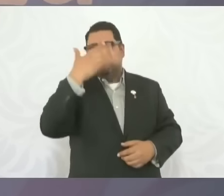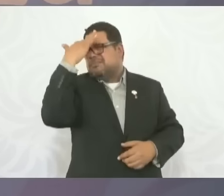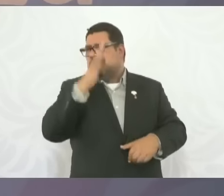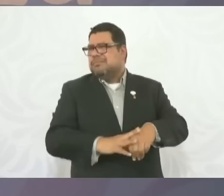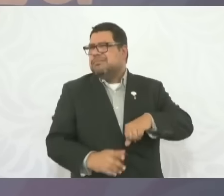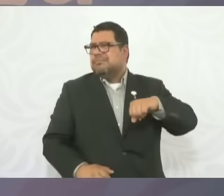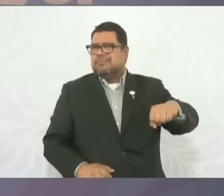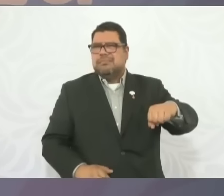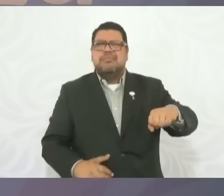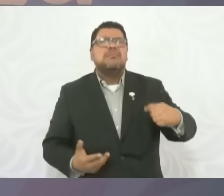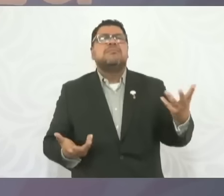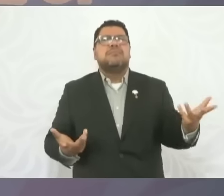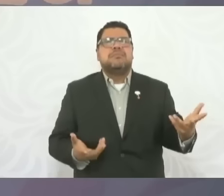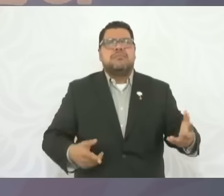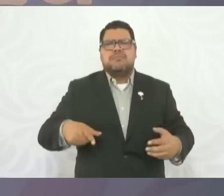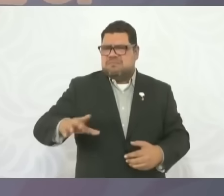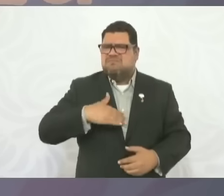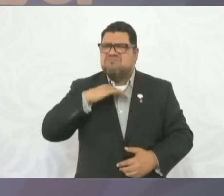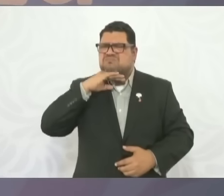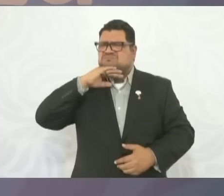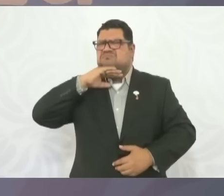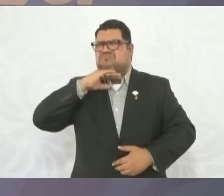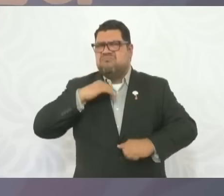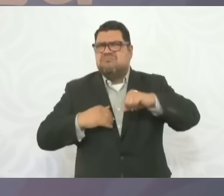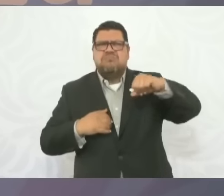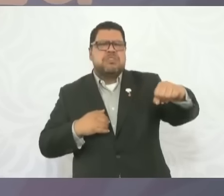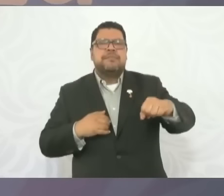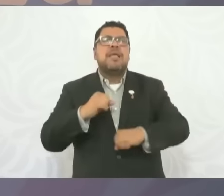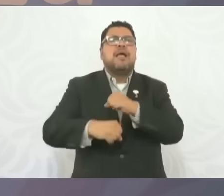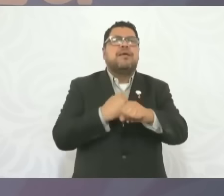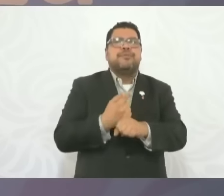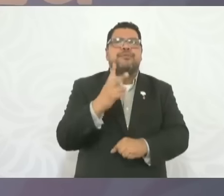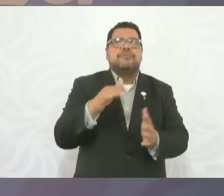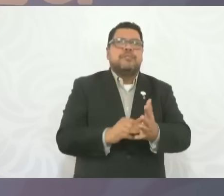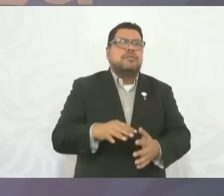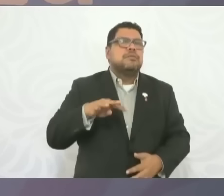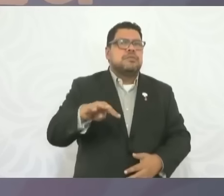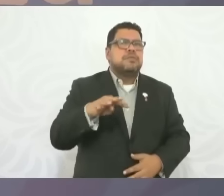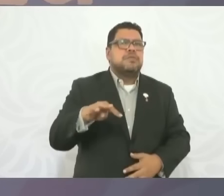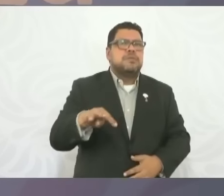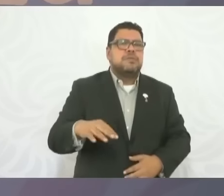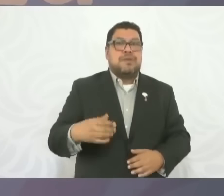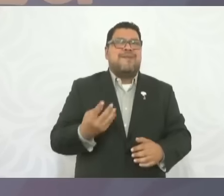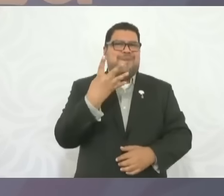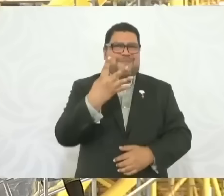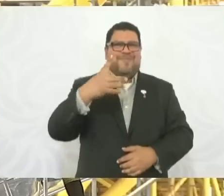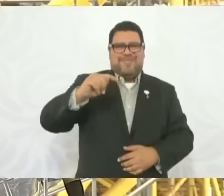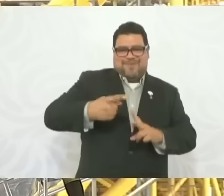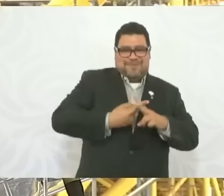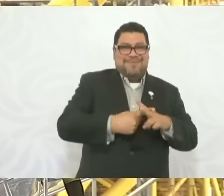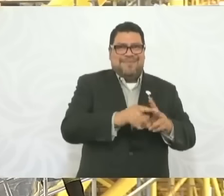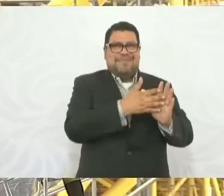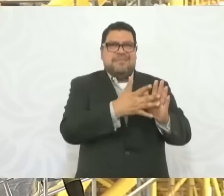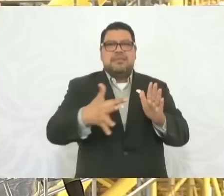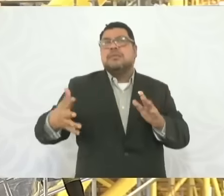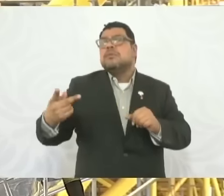México tiene dignidad. En 2019, con el inicio de la cuarta transformación, comenzó una nueva etapa